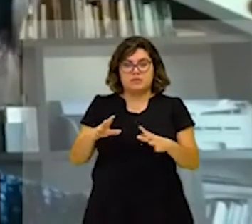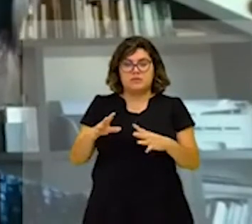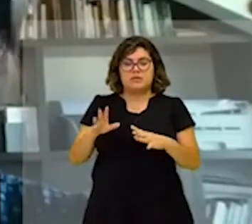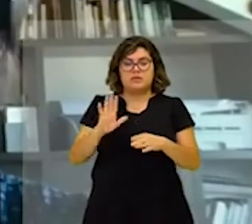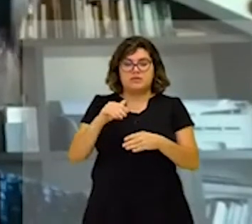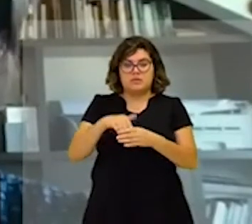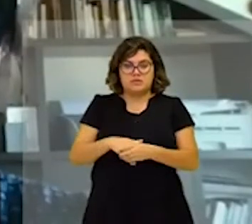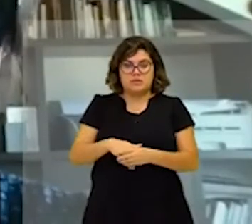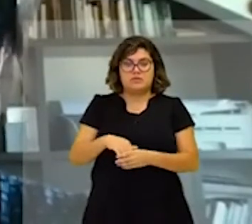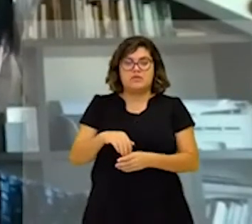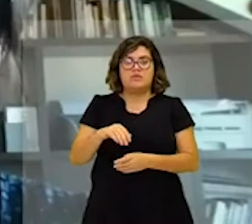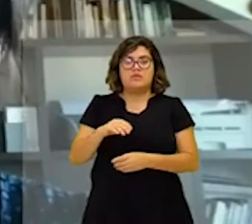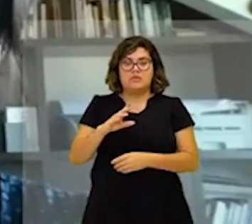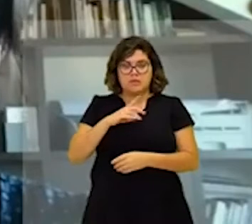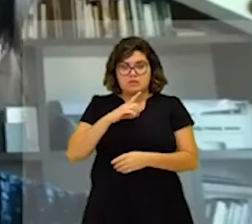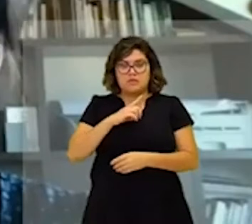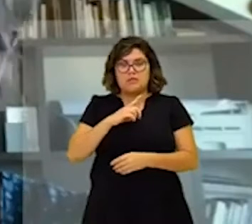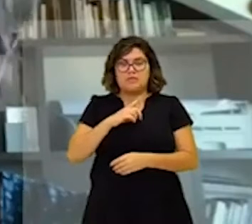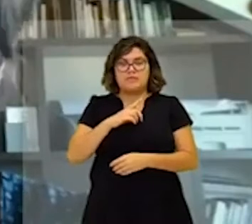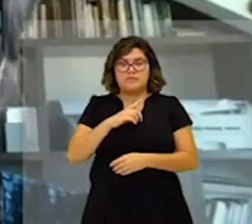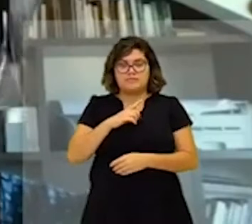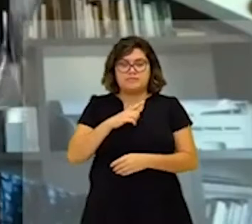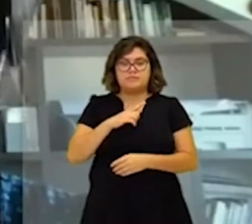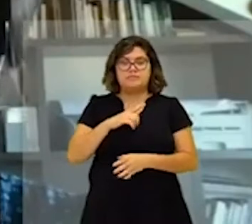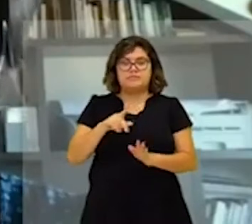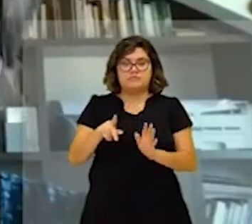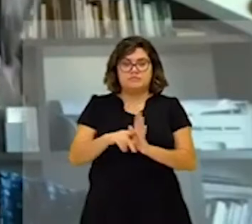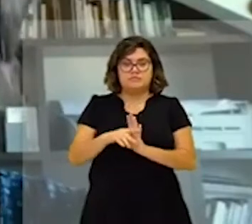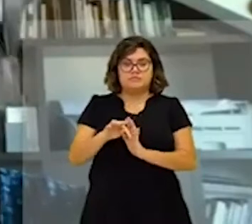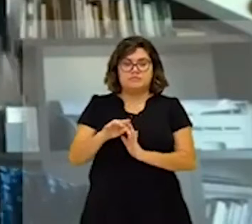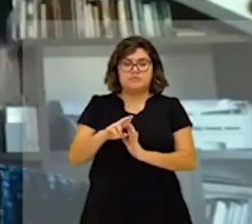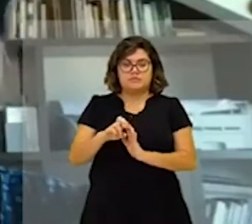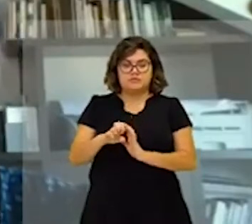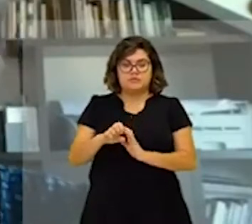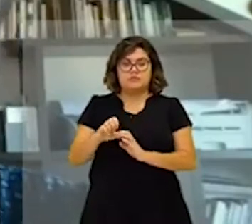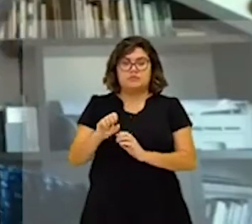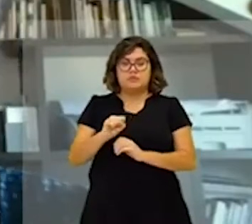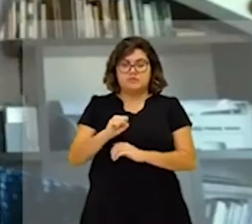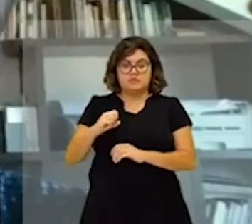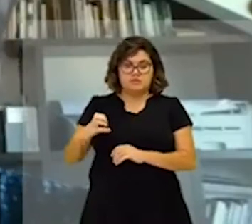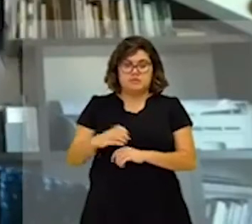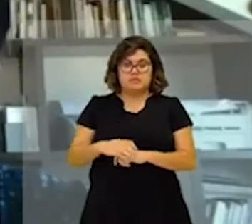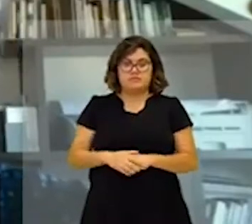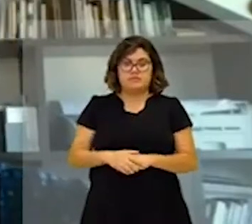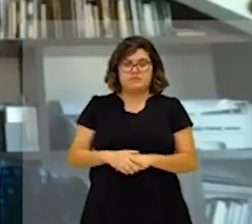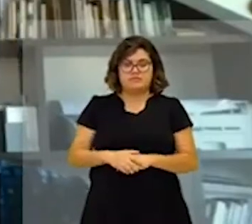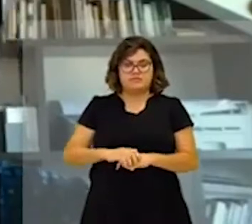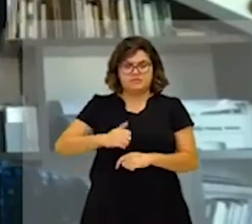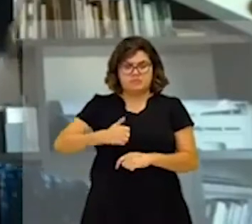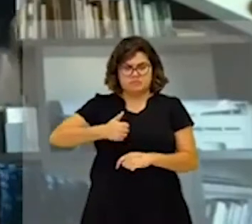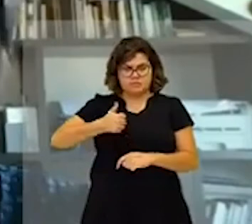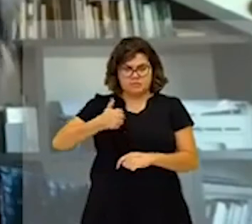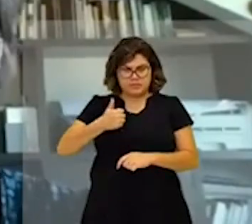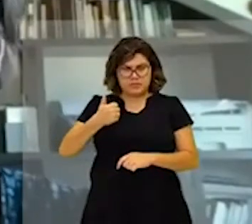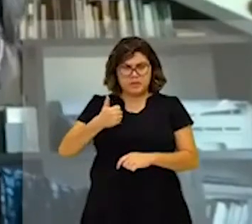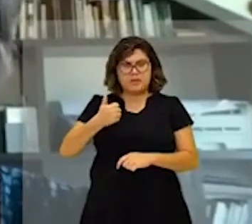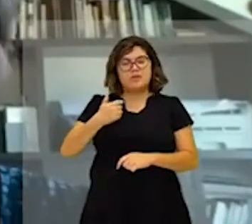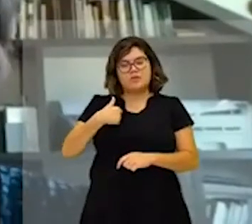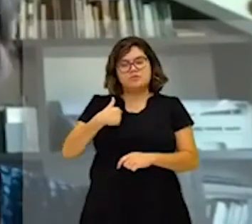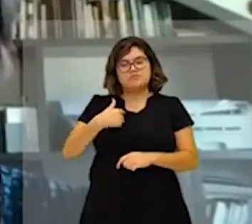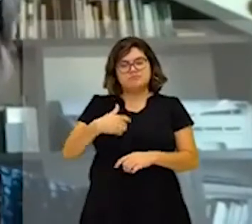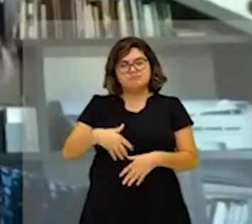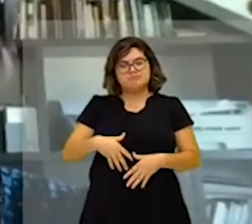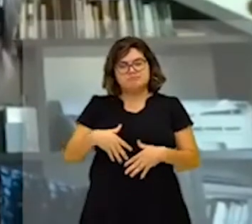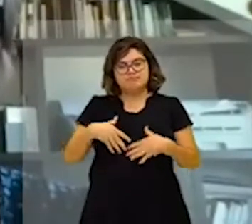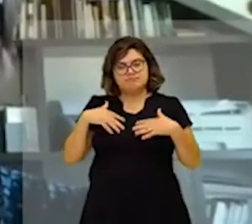Santa Catarina primeiro lugar para mim é uma grande satisfação poder participar de um